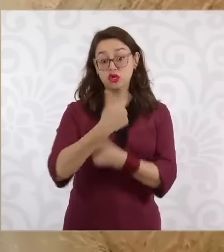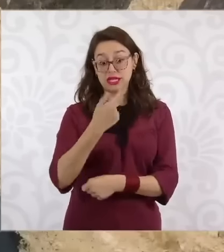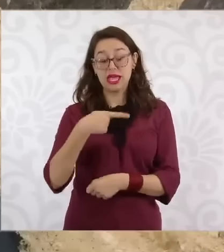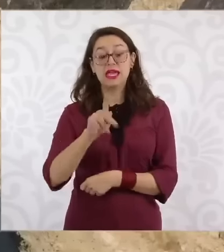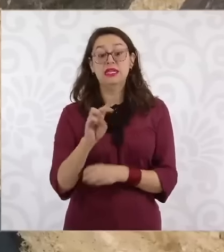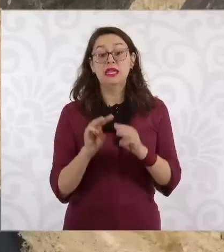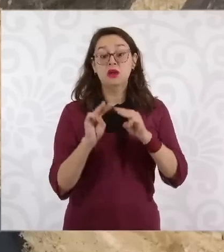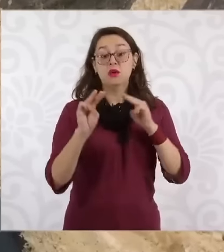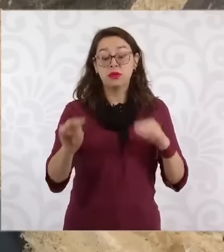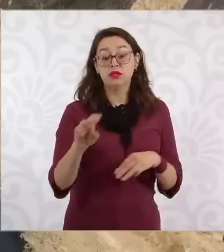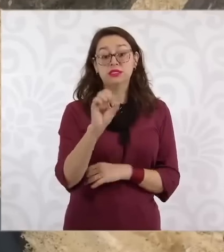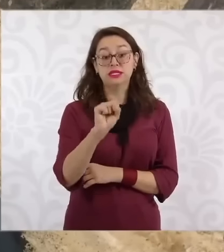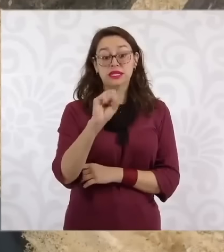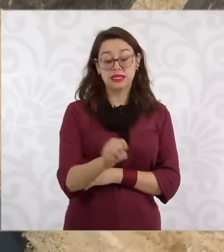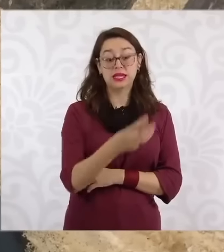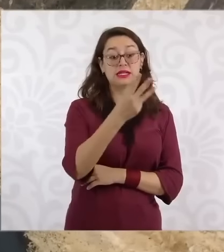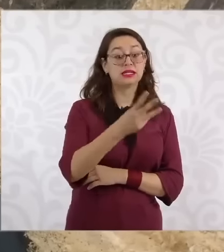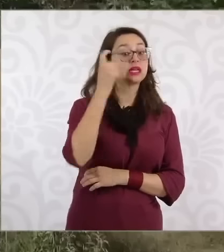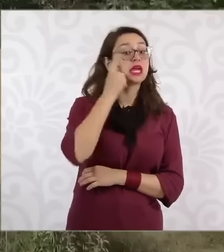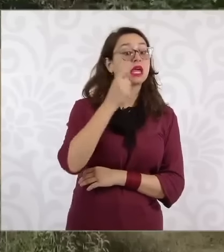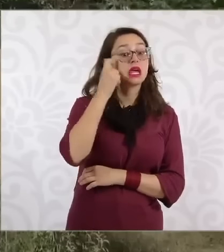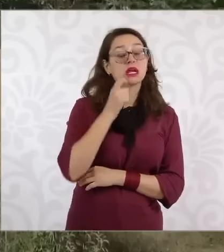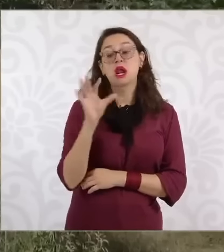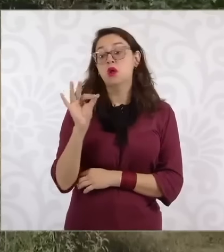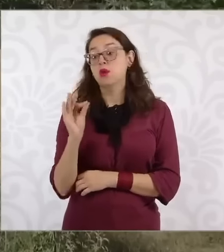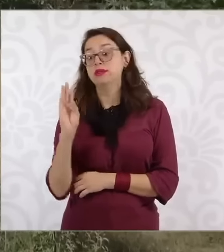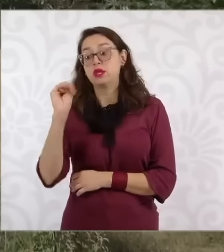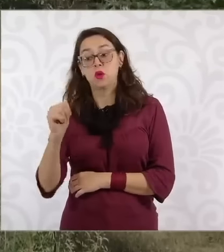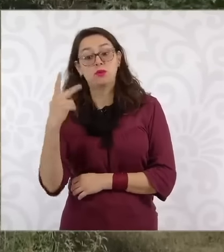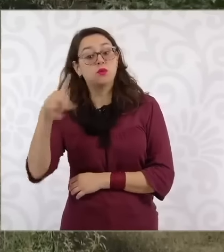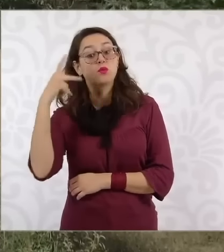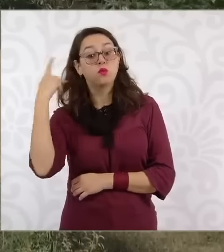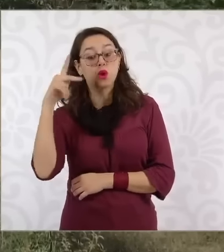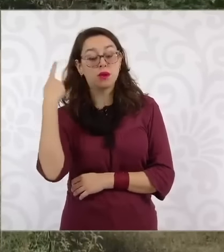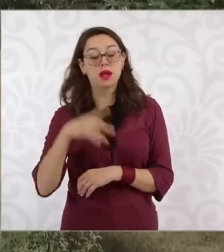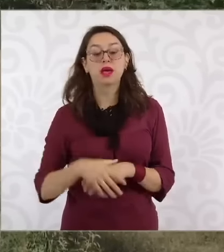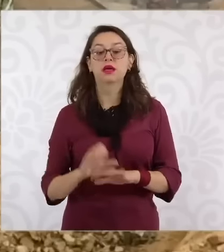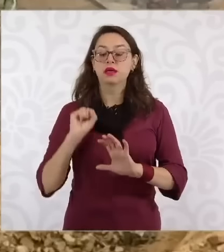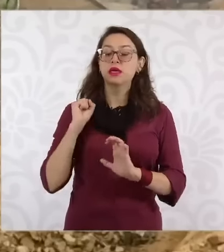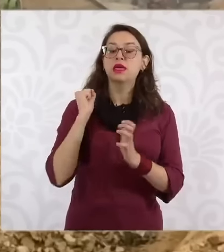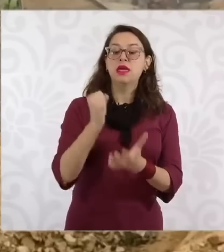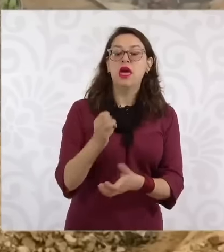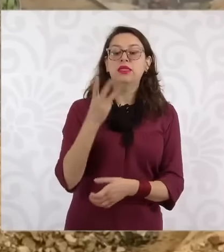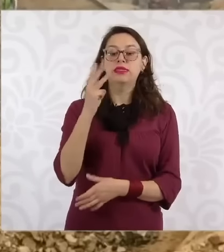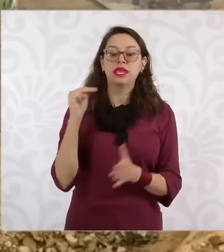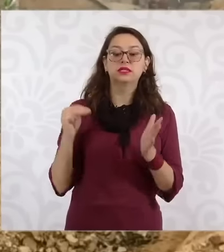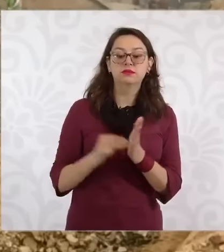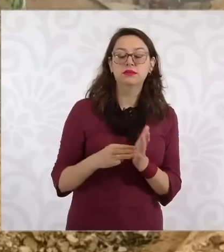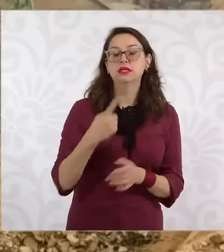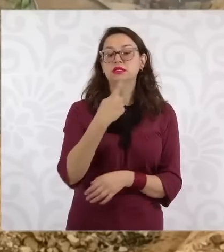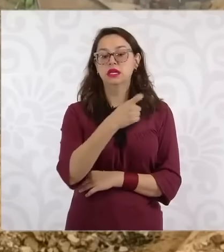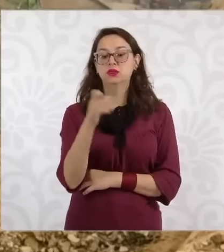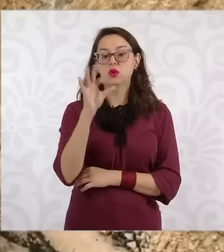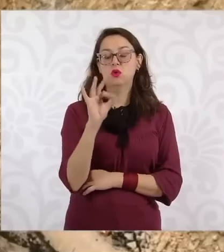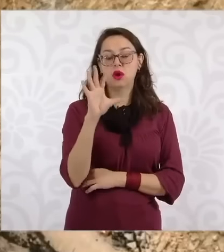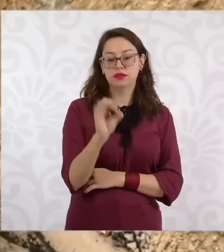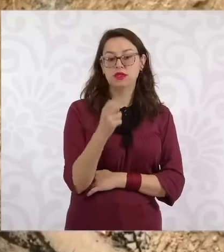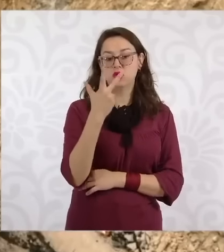63 en Guerrero y 49 en Puebla. Eh, con una inversión de 3,148 millones. inicia la obra